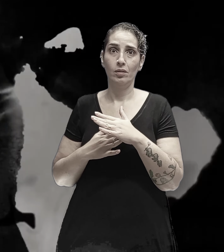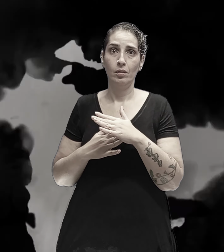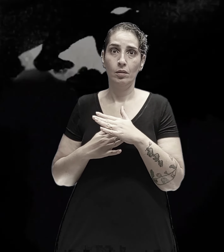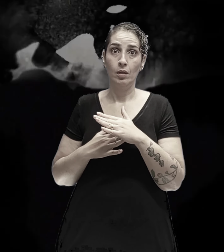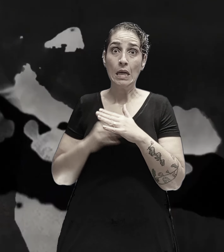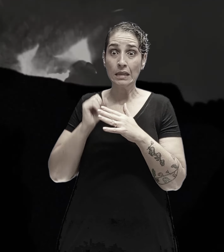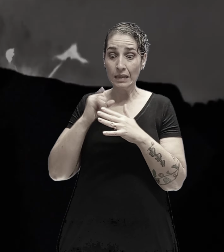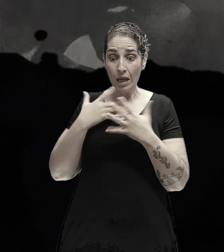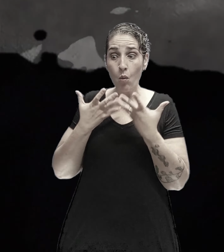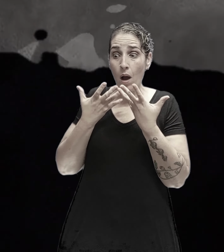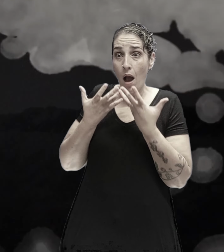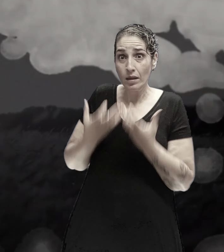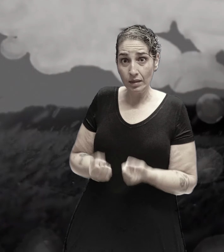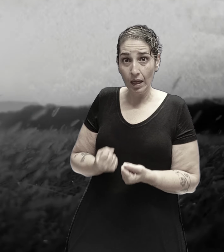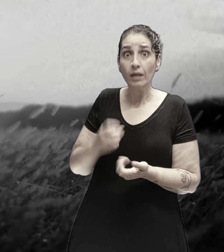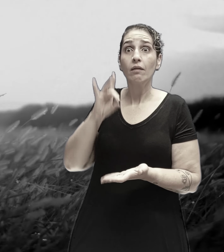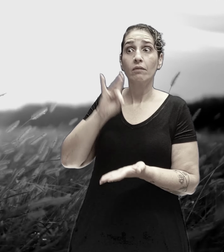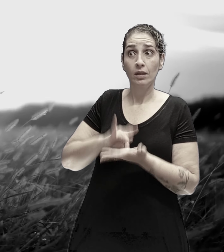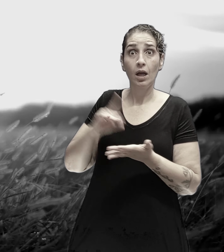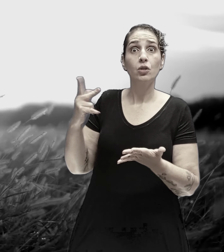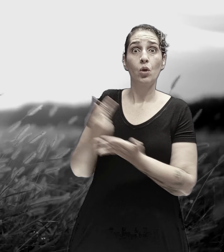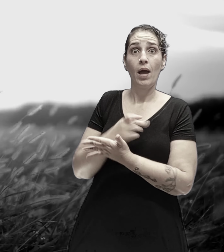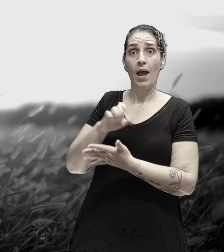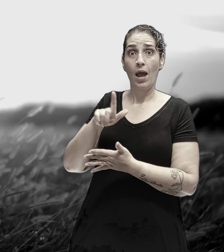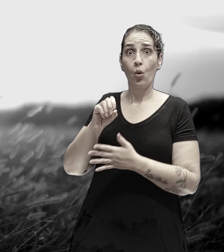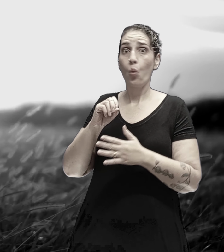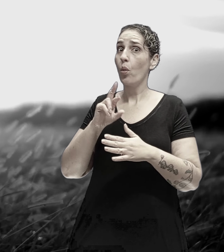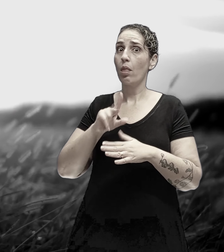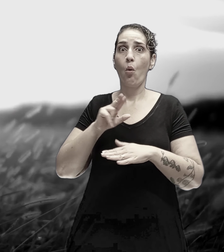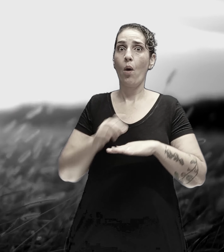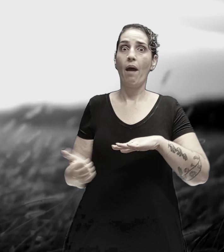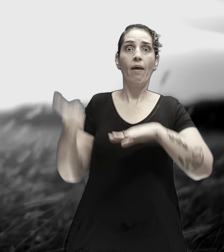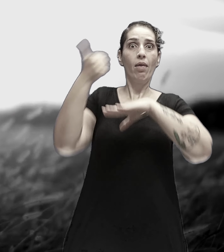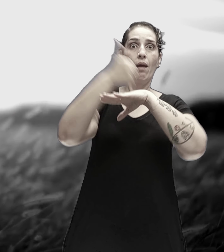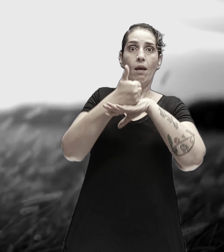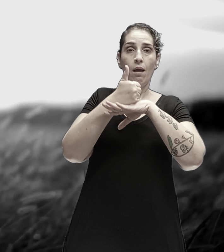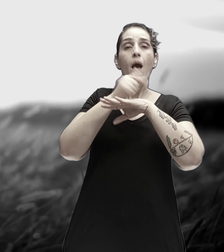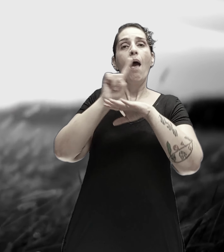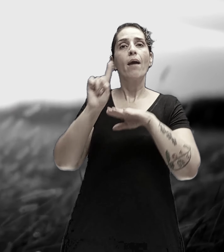Reconhecer esta verdade é o primeiro passo para transcender